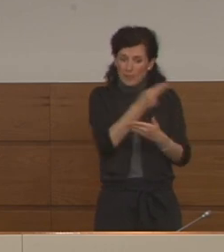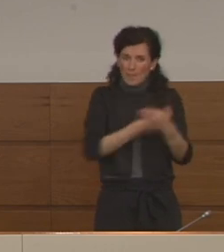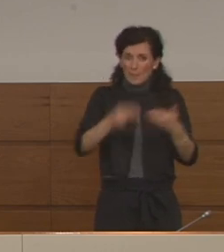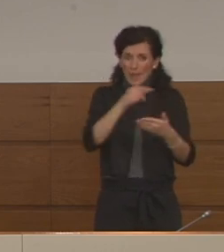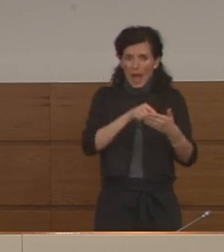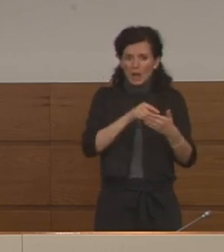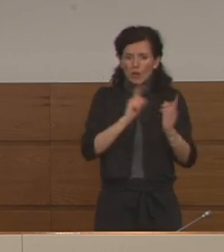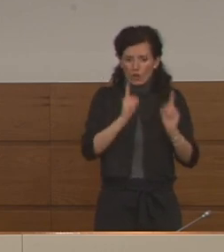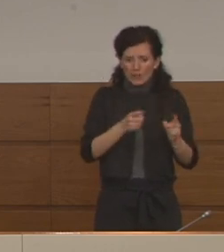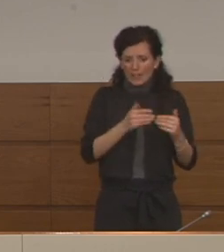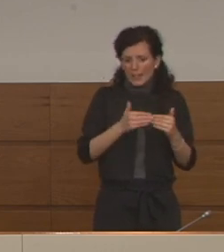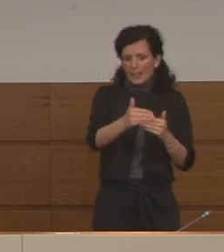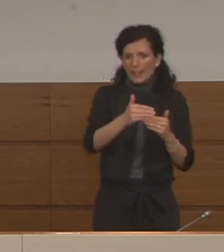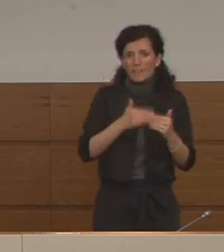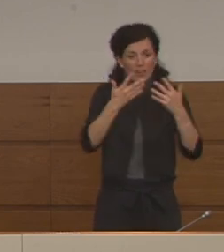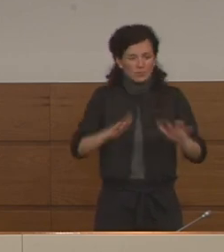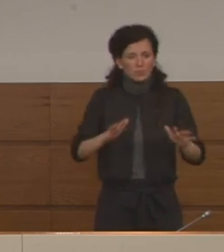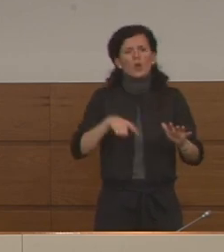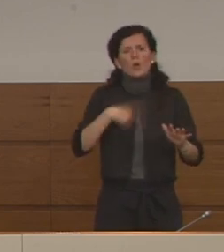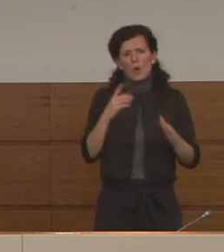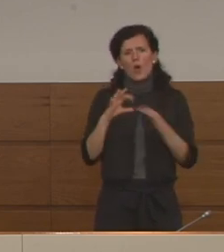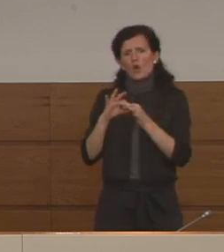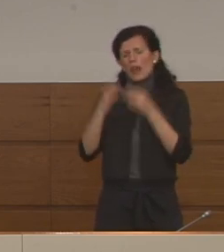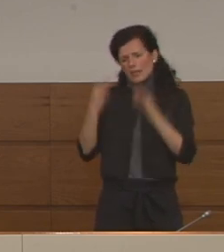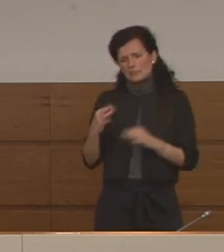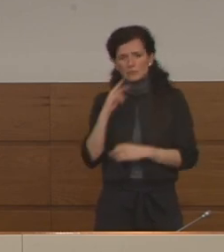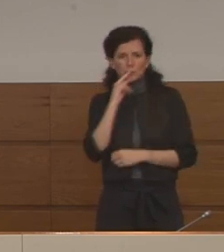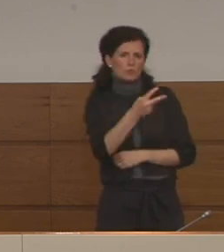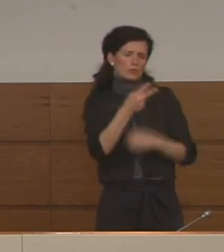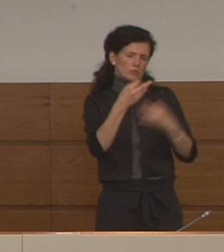colleghi sapranno darle una risposta più precisa.